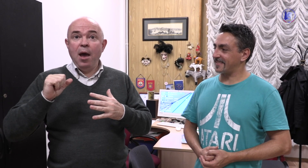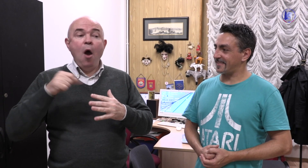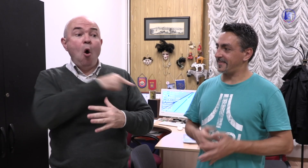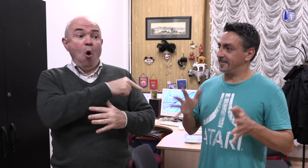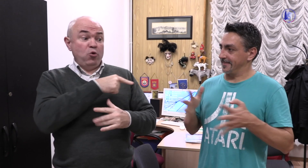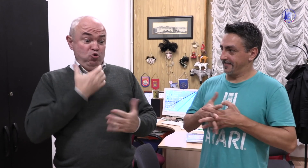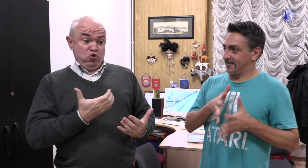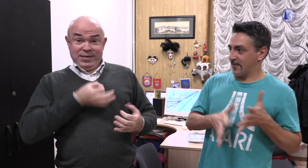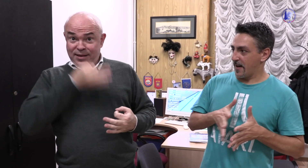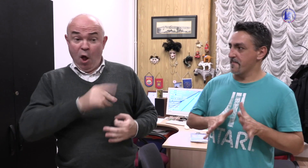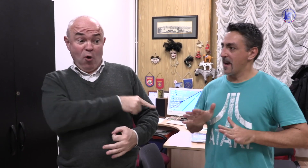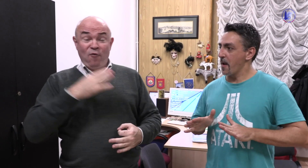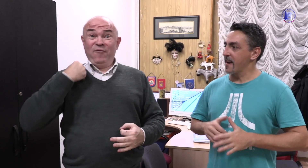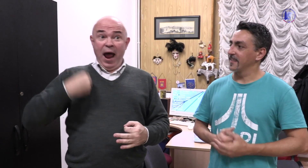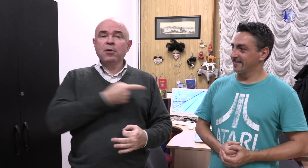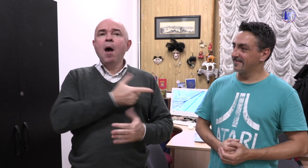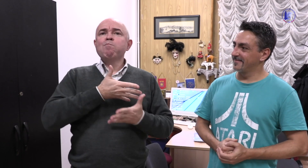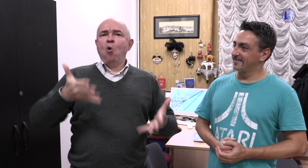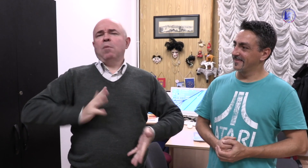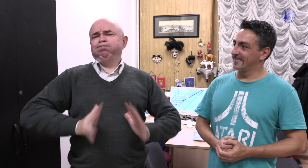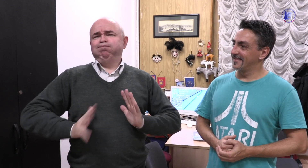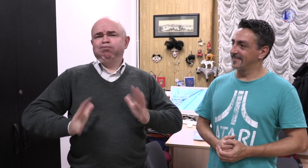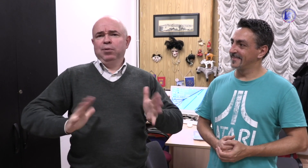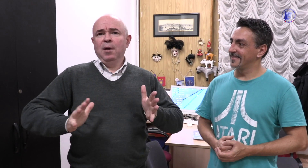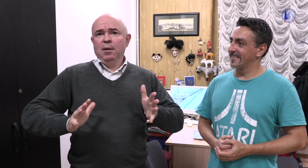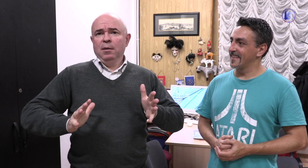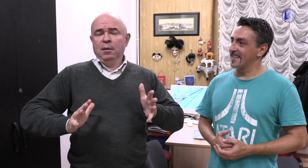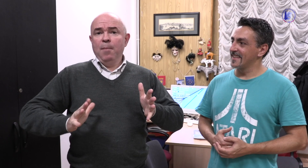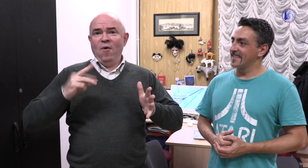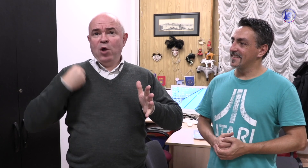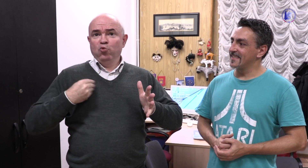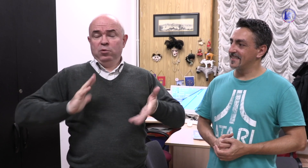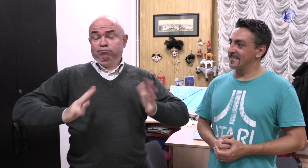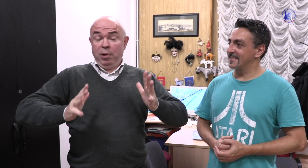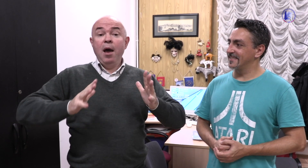Он сейчас сказал, что во Франции выступал только на ЖЯ.